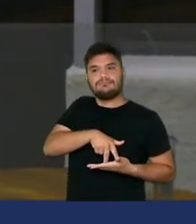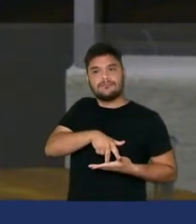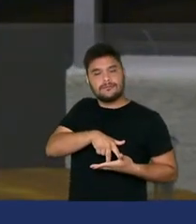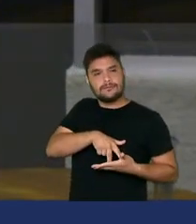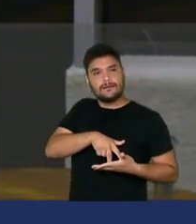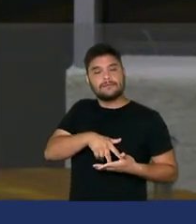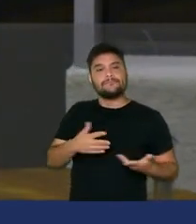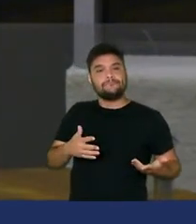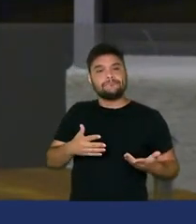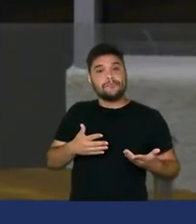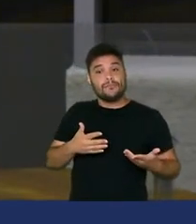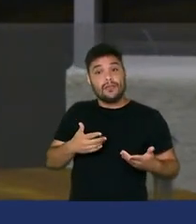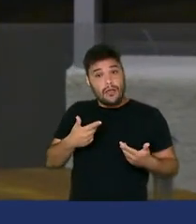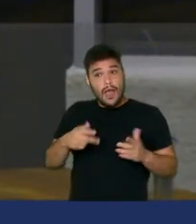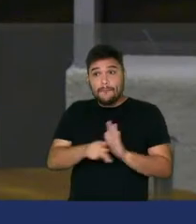RESISTIR. RESISTIR A TODOS QUE